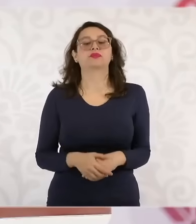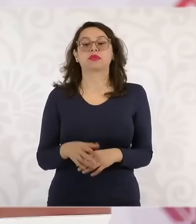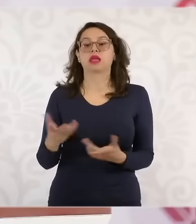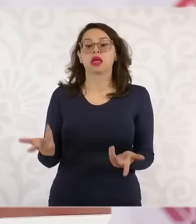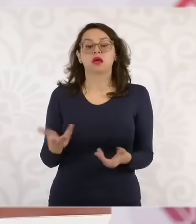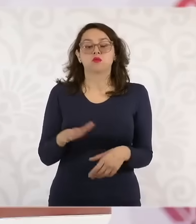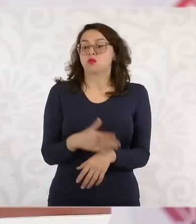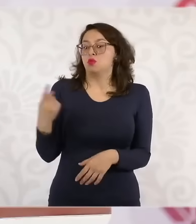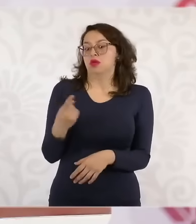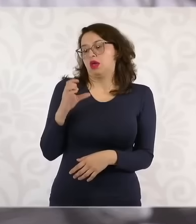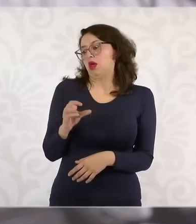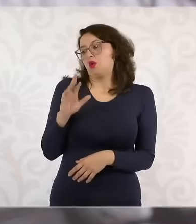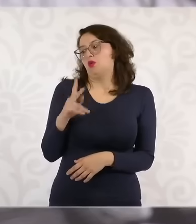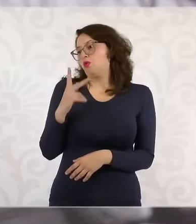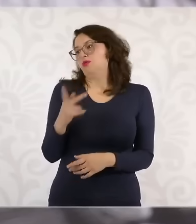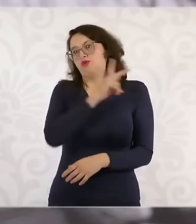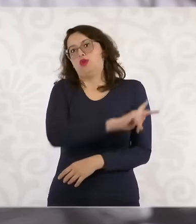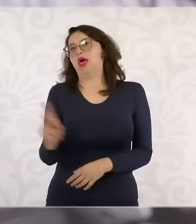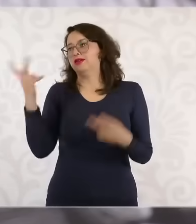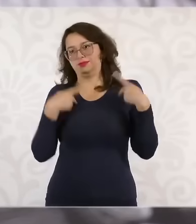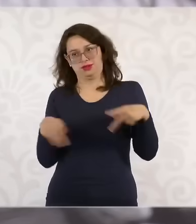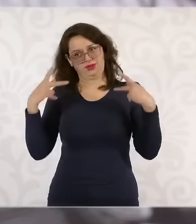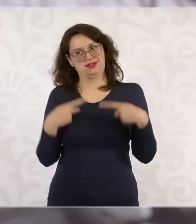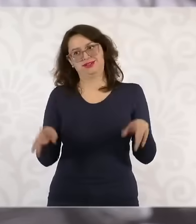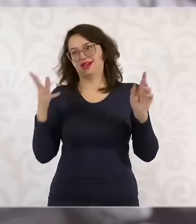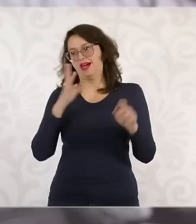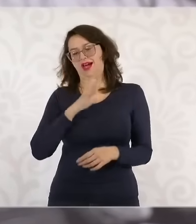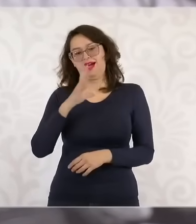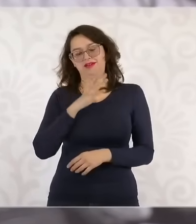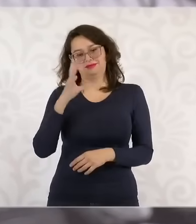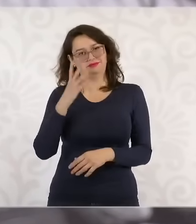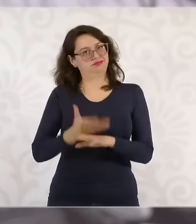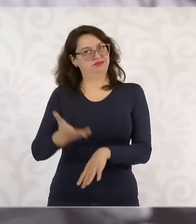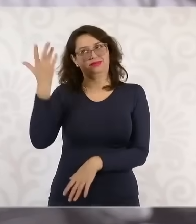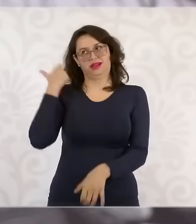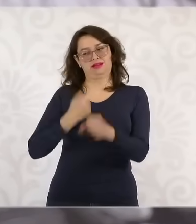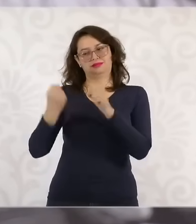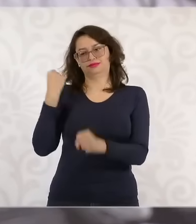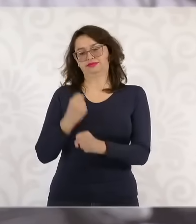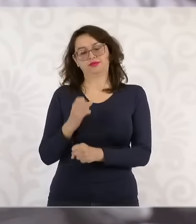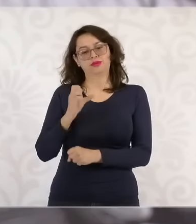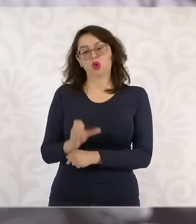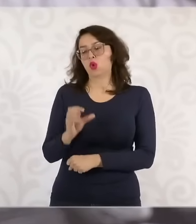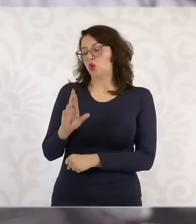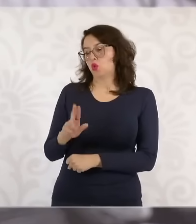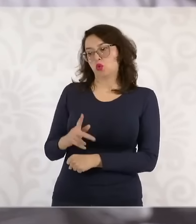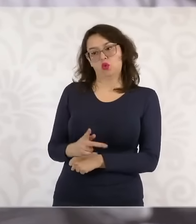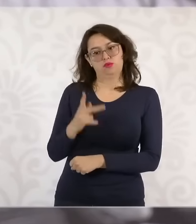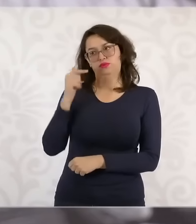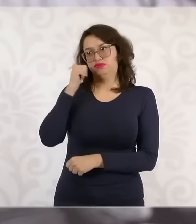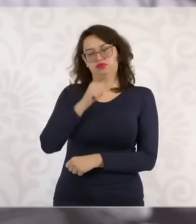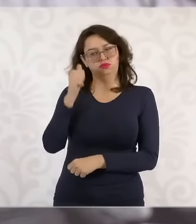tienen una CURP eh eh ya que la tienen desde hace mucho tiempo y pues que ayuda, pero ahora se trata